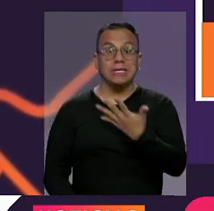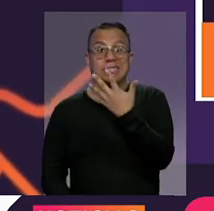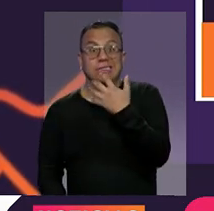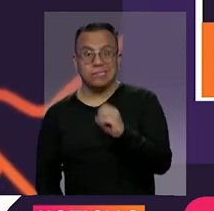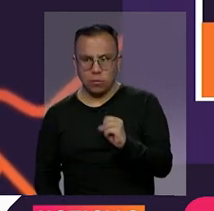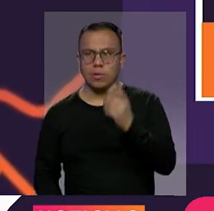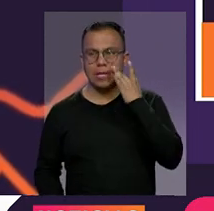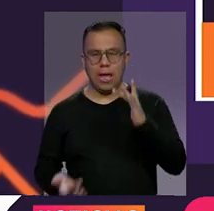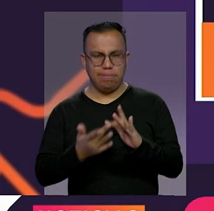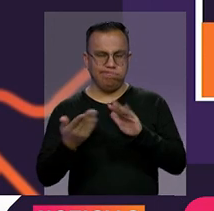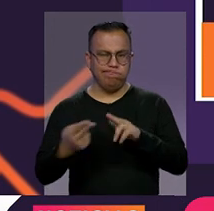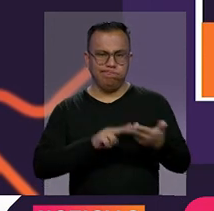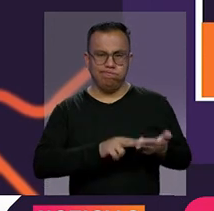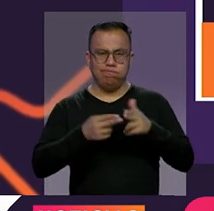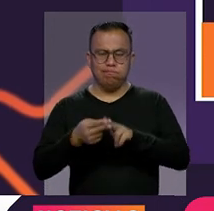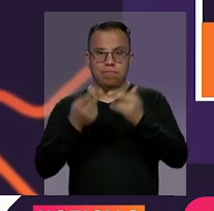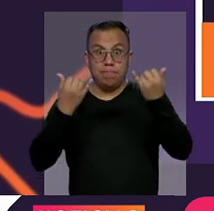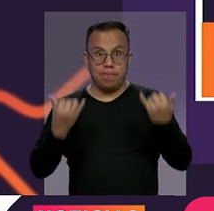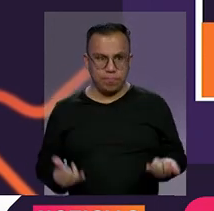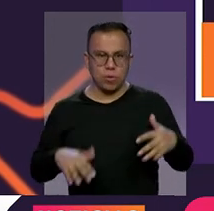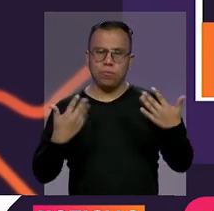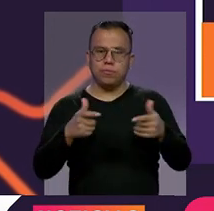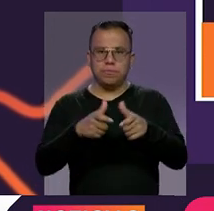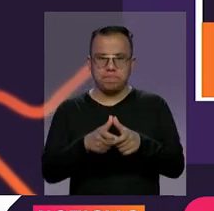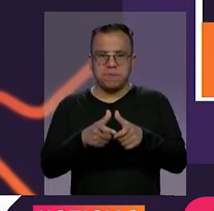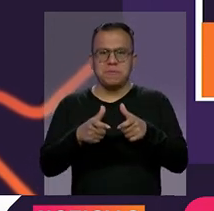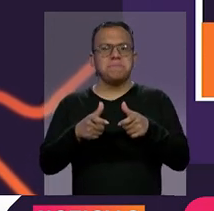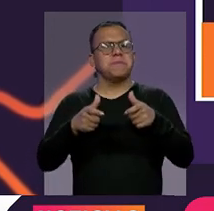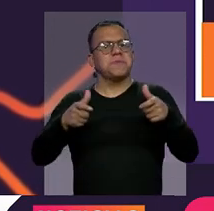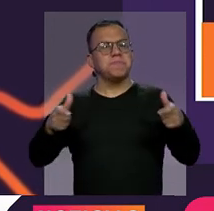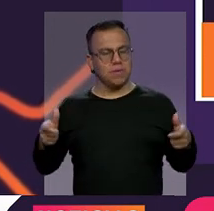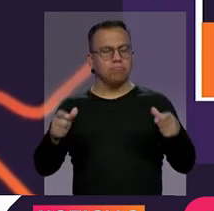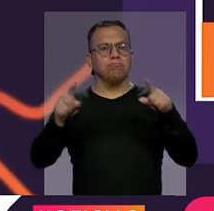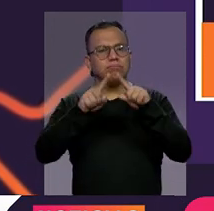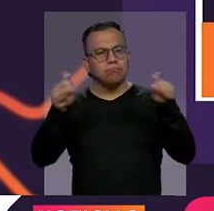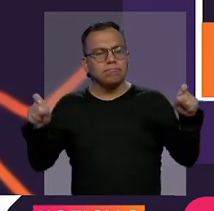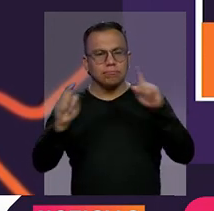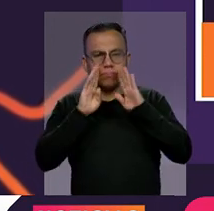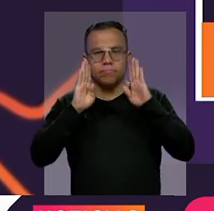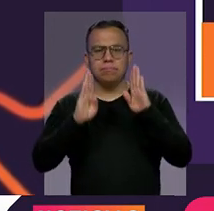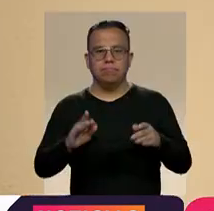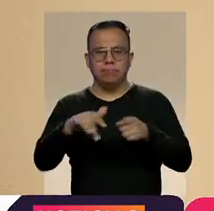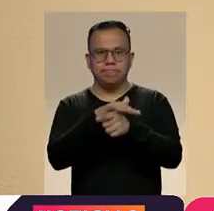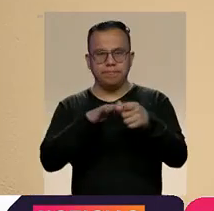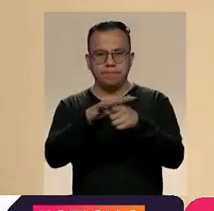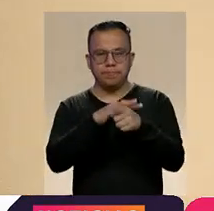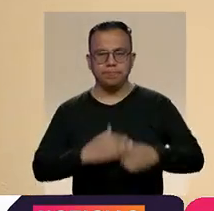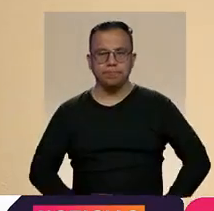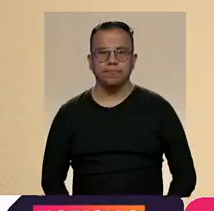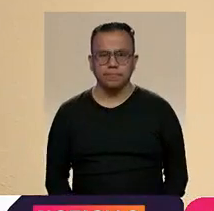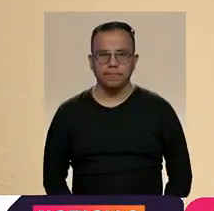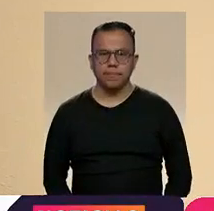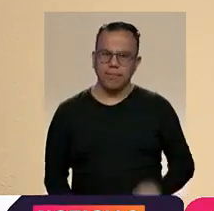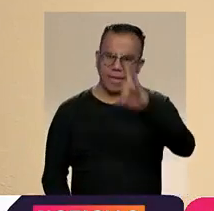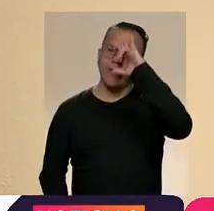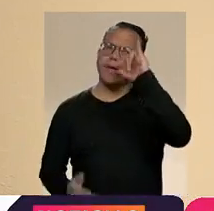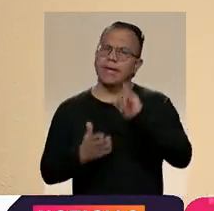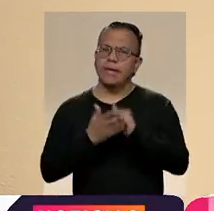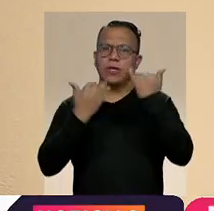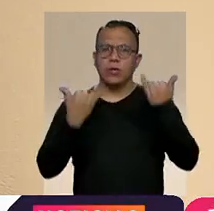ACCEDER A LA ATENCIóN DE LA INTERRUPCIóN VOLUNTARIA DEL ABORTO MIENTRAS QUE EN EL MISMO PERIODO EL ABORTO LOS AñOS 2000